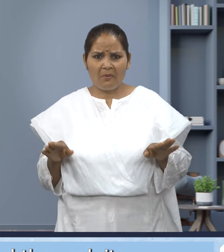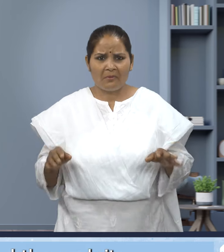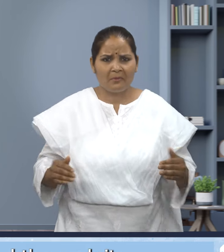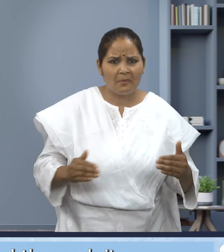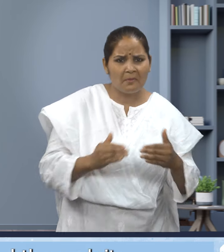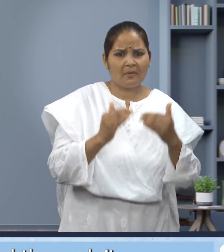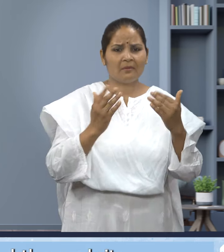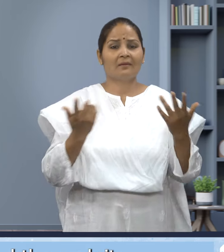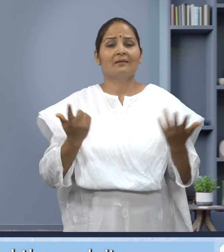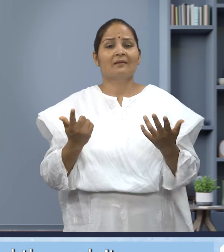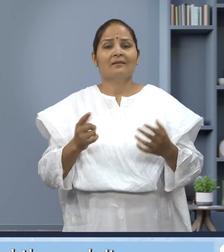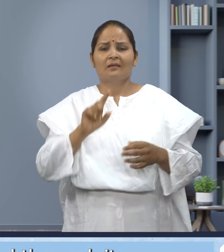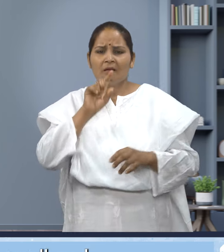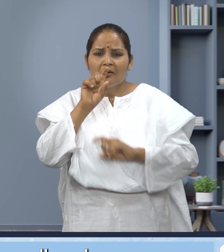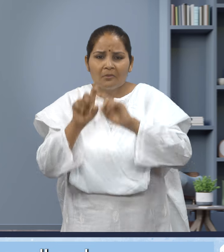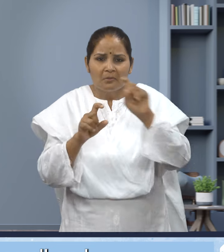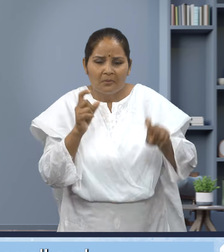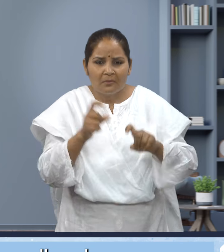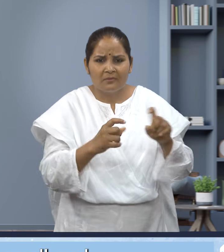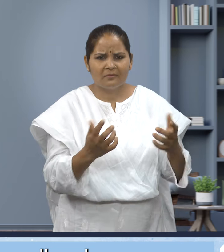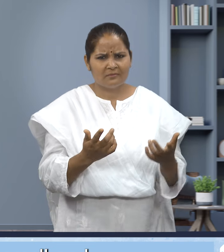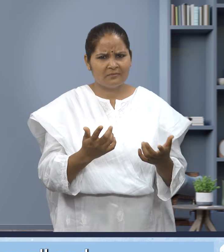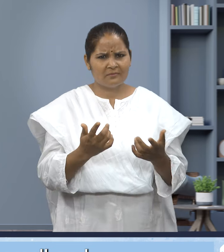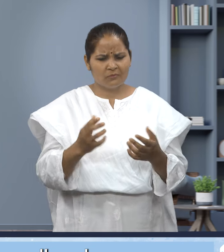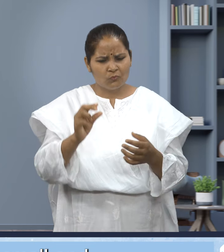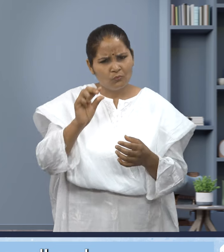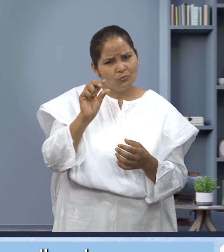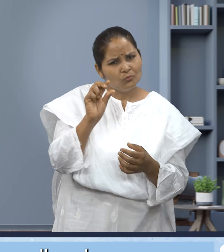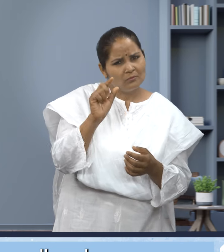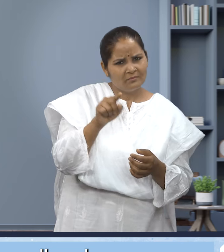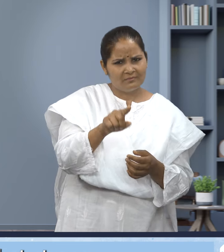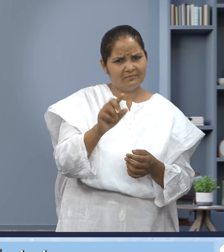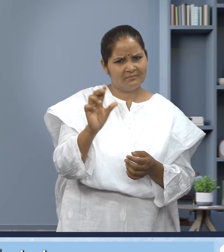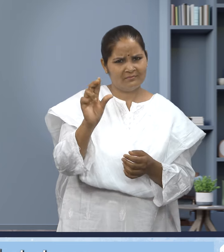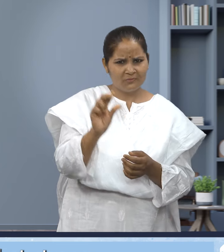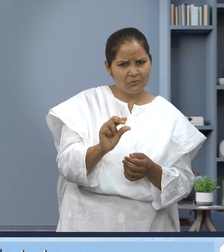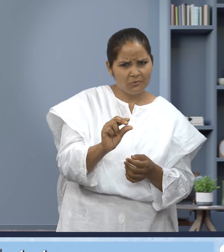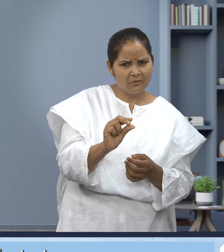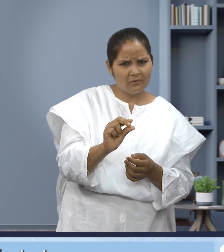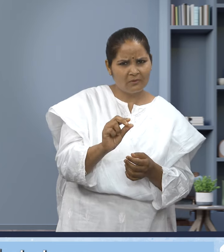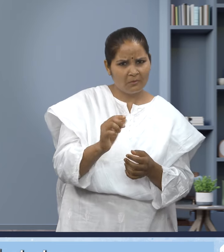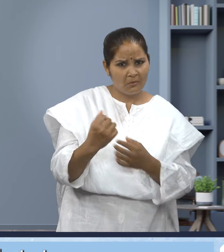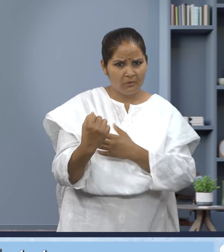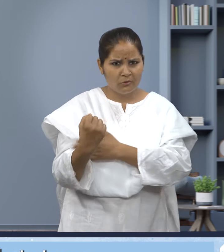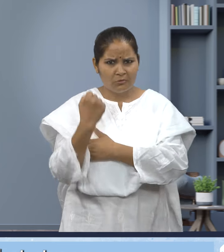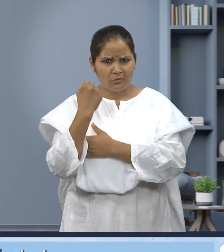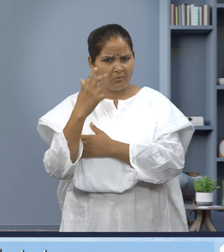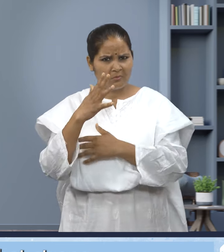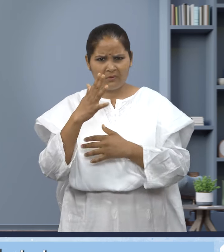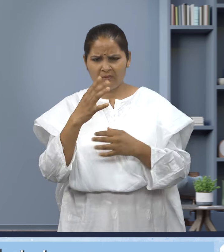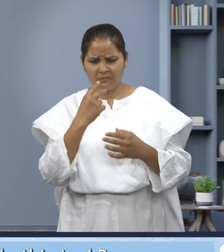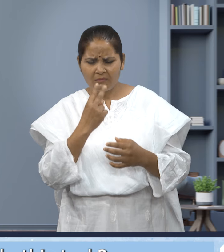అరె! నువ్వు చాలా చిన్నవాడివి, చూడటానికి కూడా అంత బలంగా లేవు,